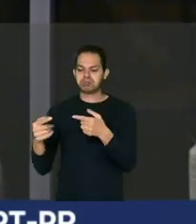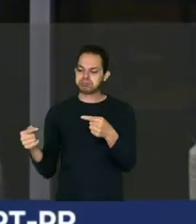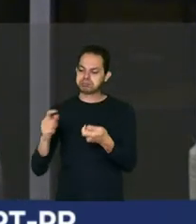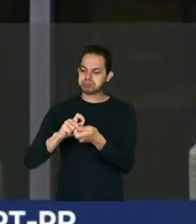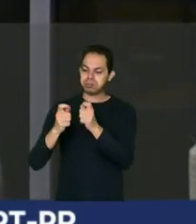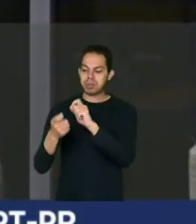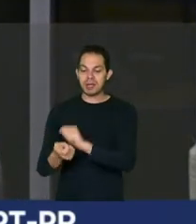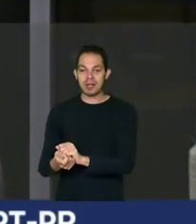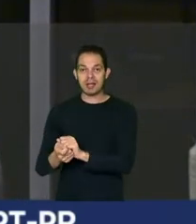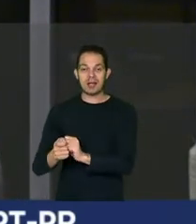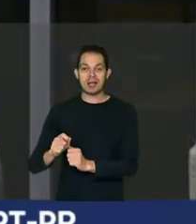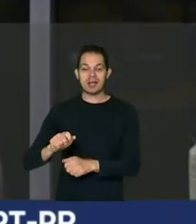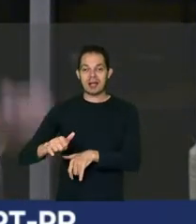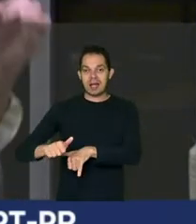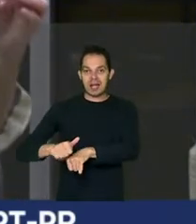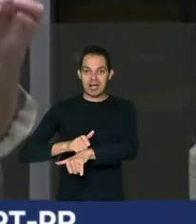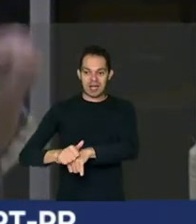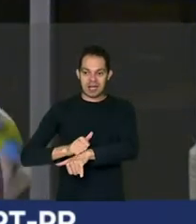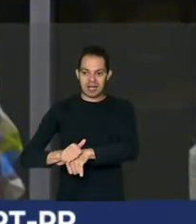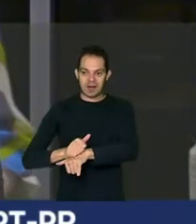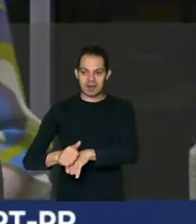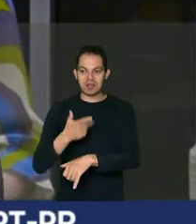HOUSE QUE FAZIA A AUDITORIA CONTÁBIL PARA JUSTIFICAR QUE O LAVA JATO DIZIA. ELES